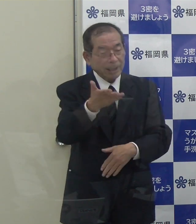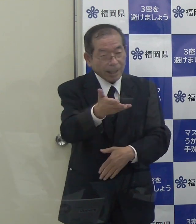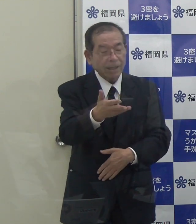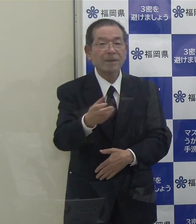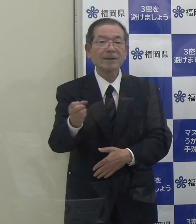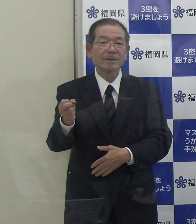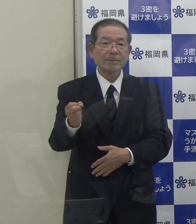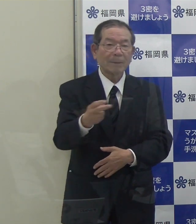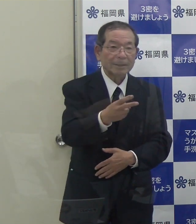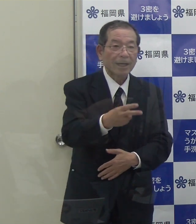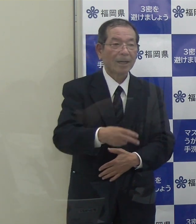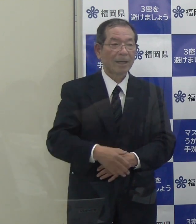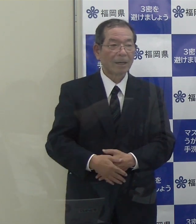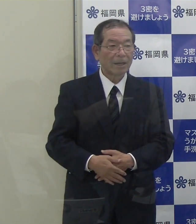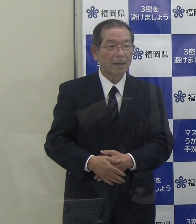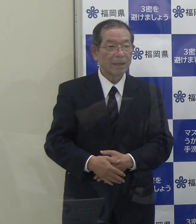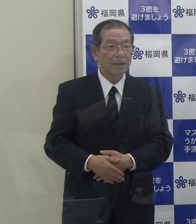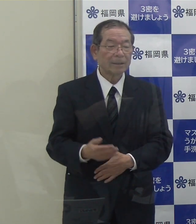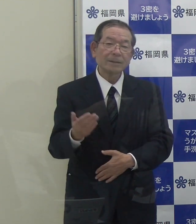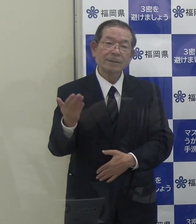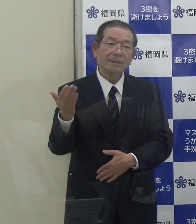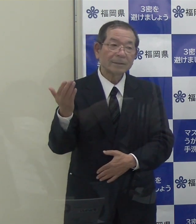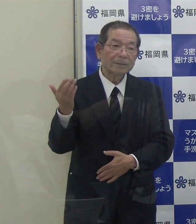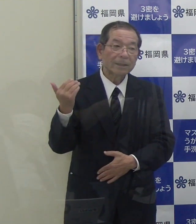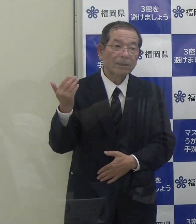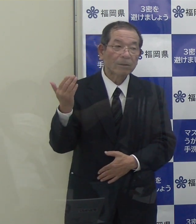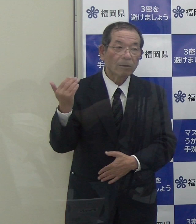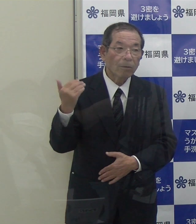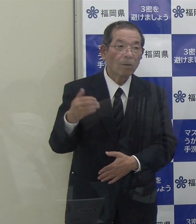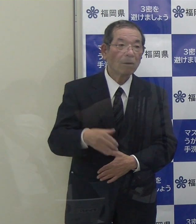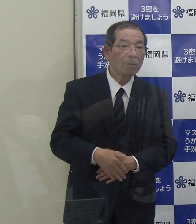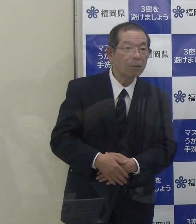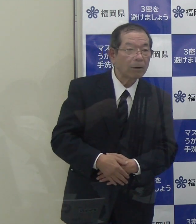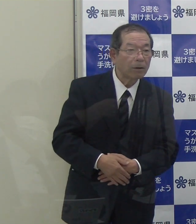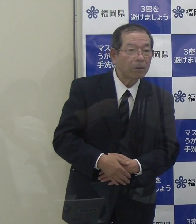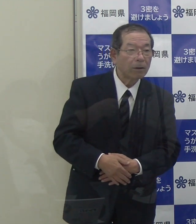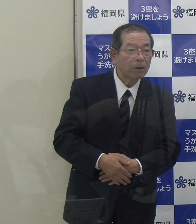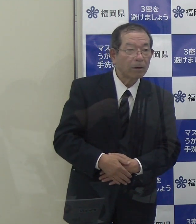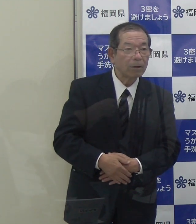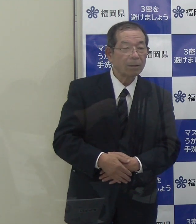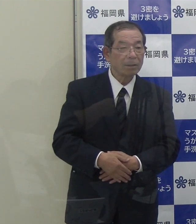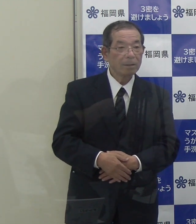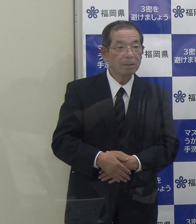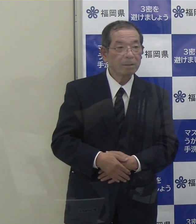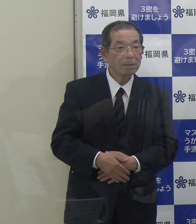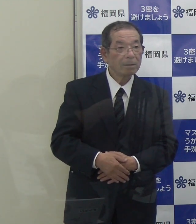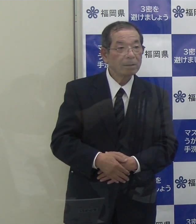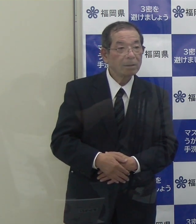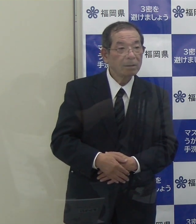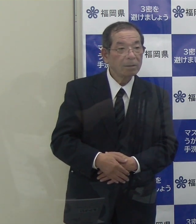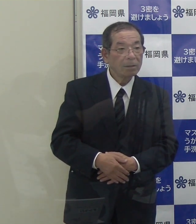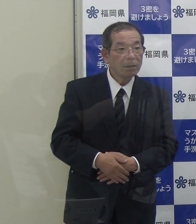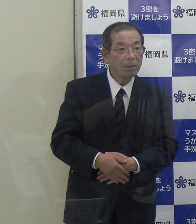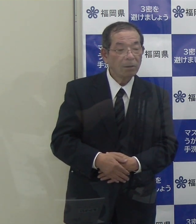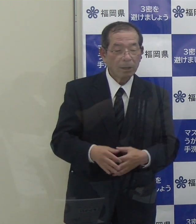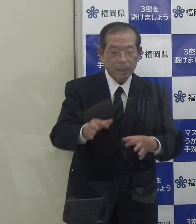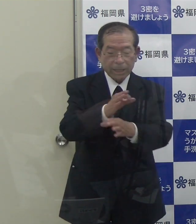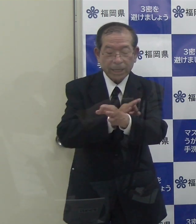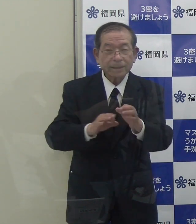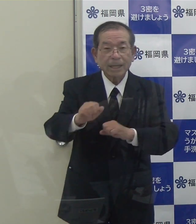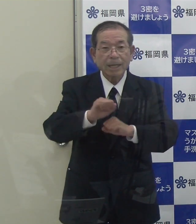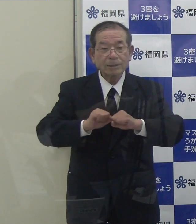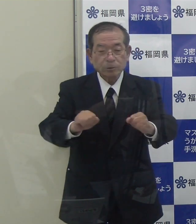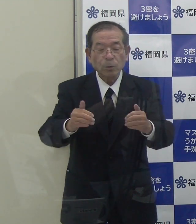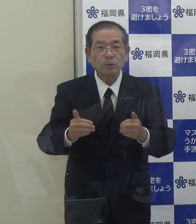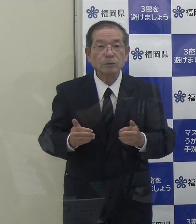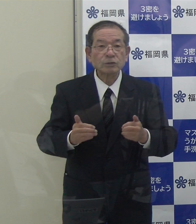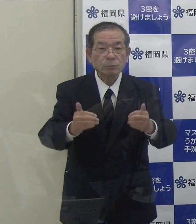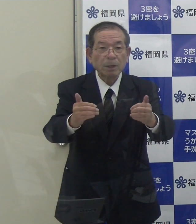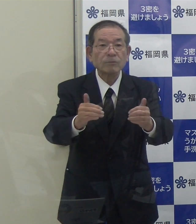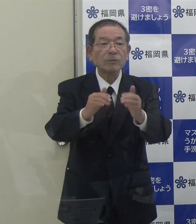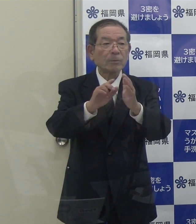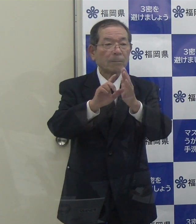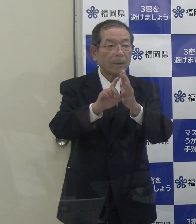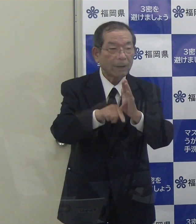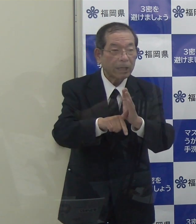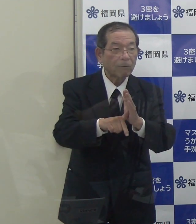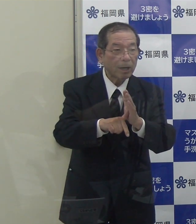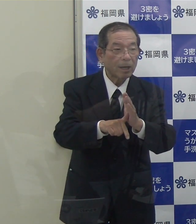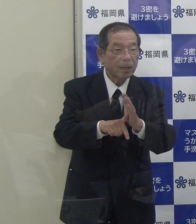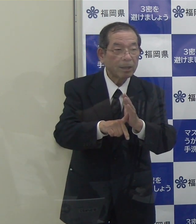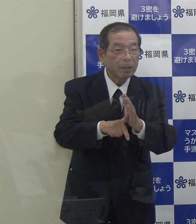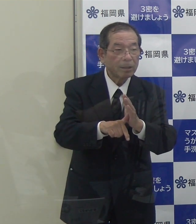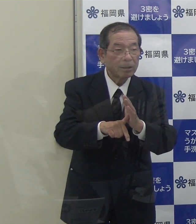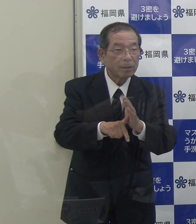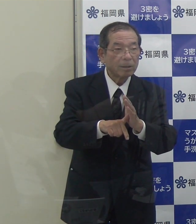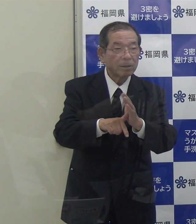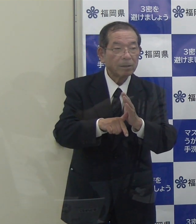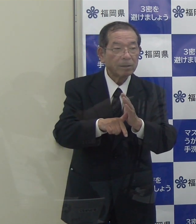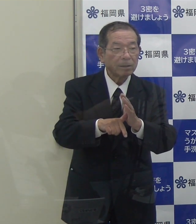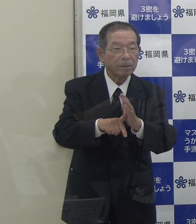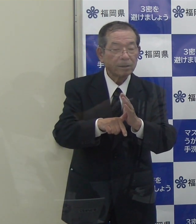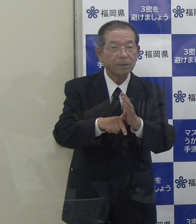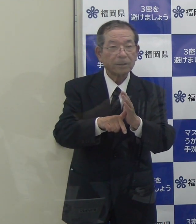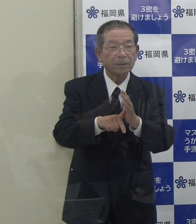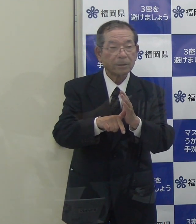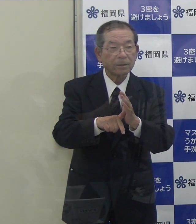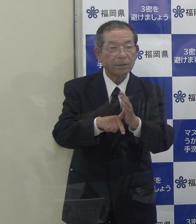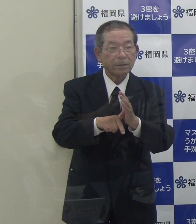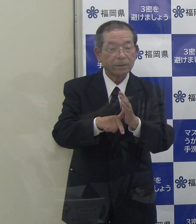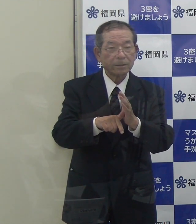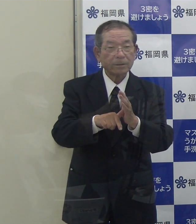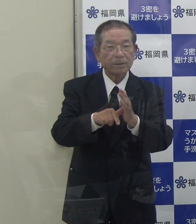経済活動を進めていく際のイメージというか、その判断の根拠を教えていただきたいということ。